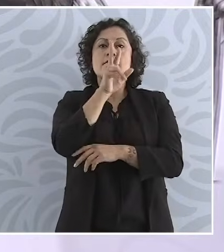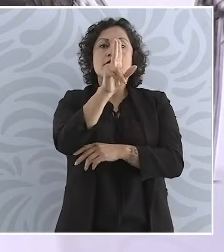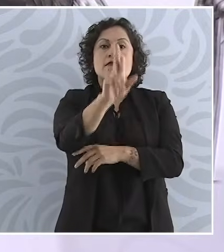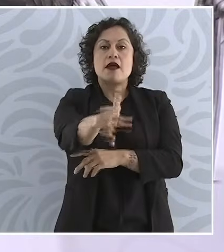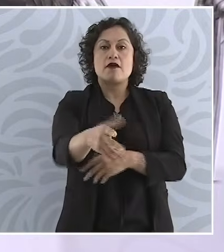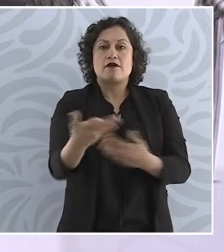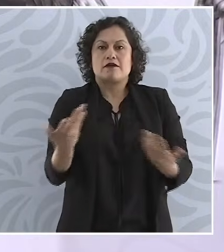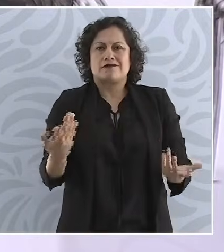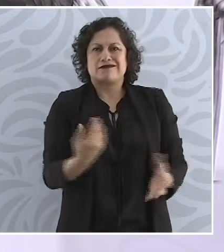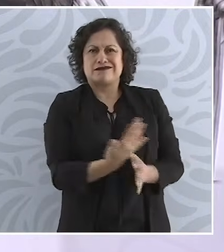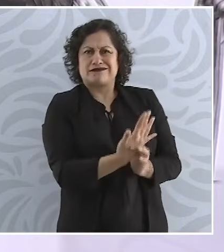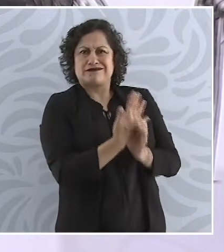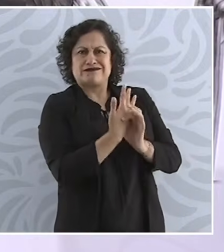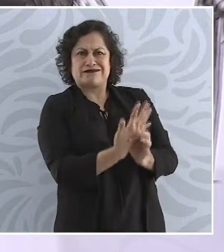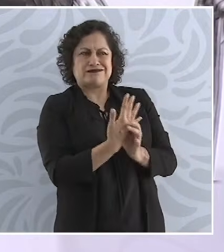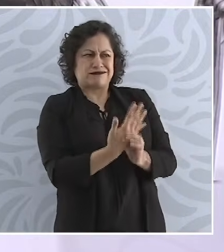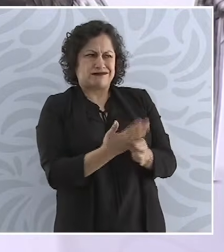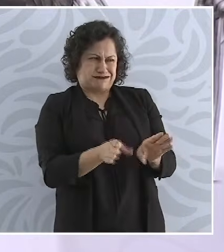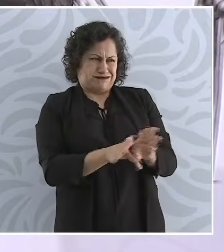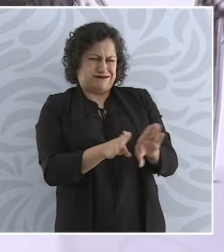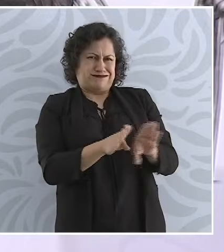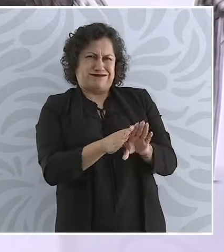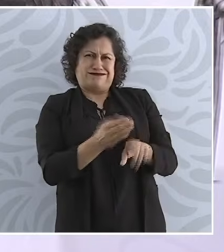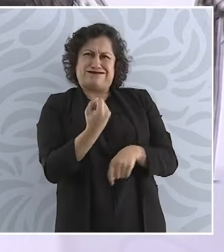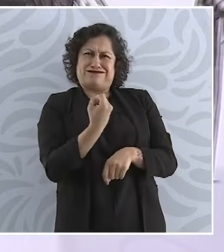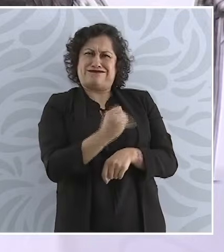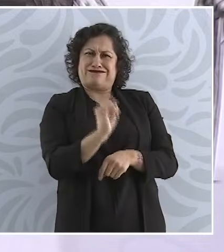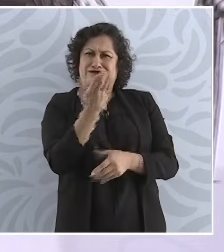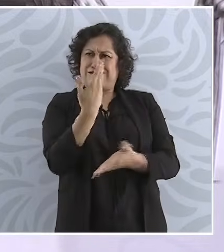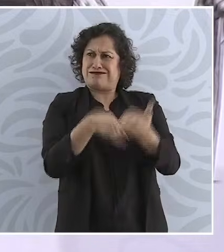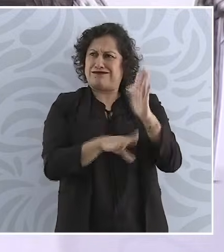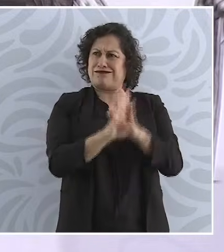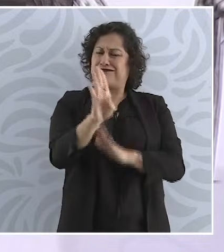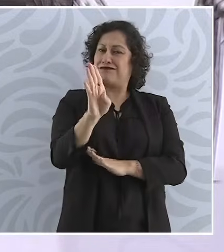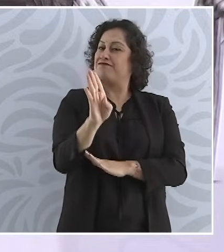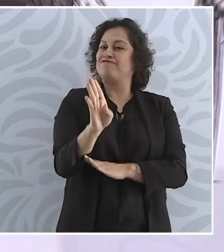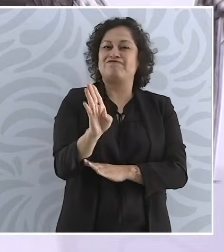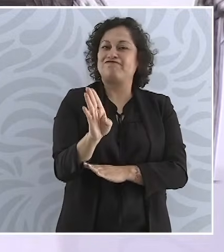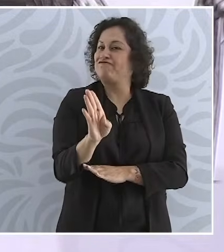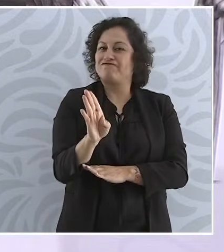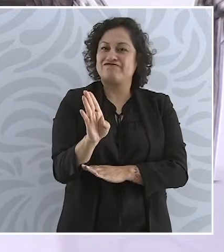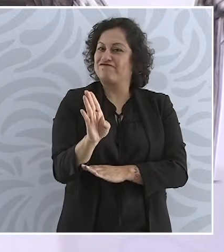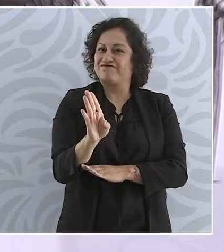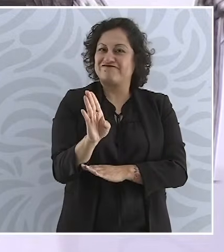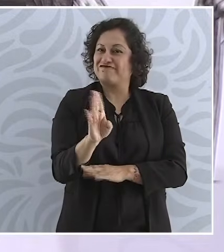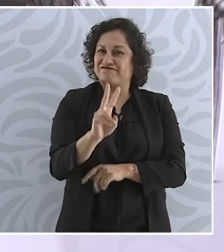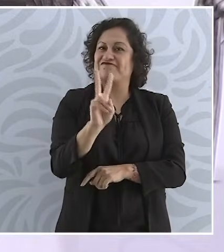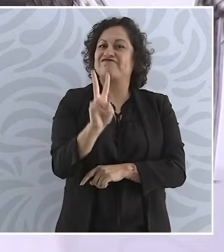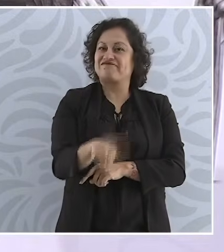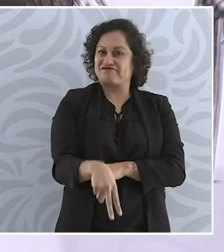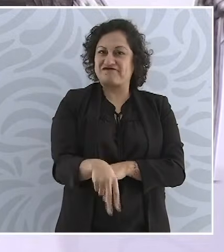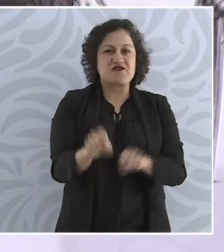mayor posibilidades de desarrollo en realidad un nuevo proceso de desmantelamiento de las